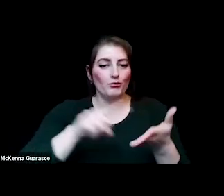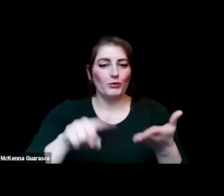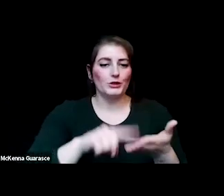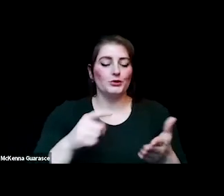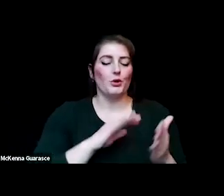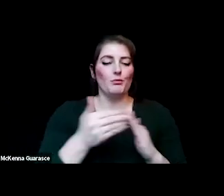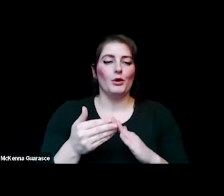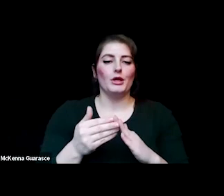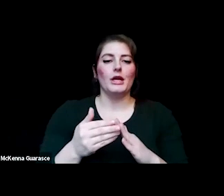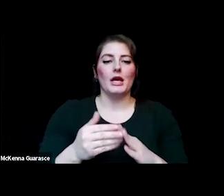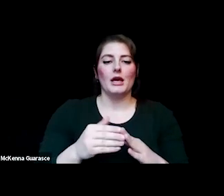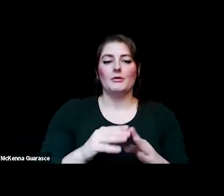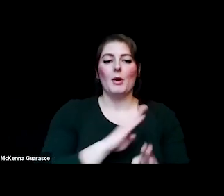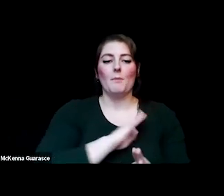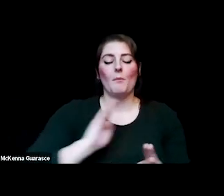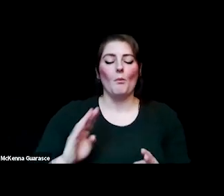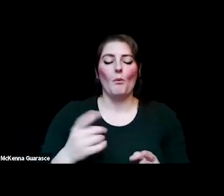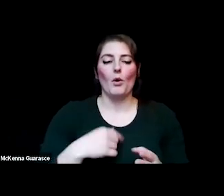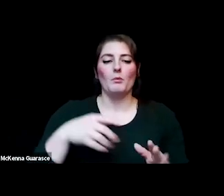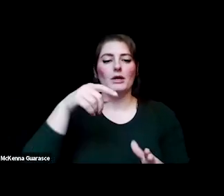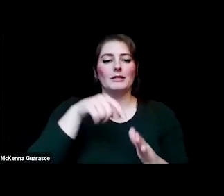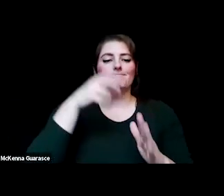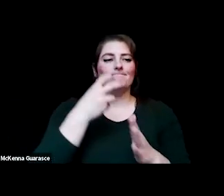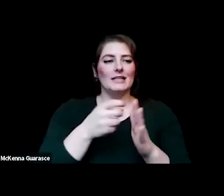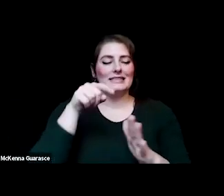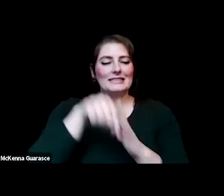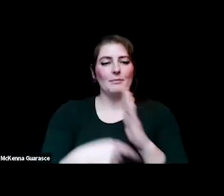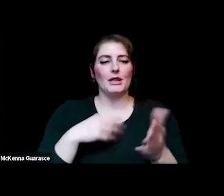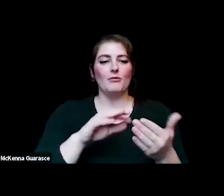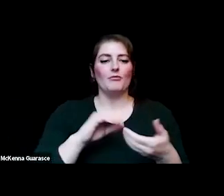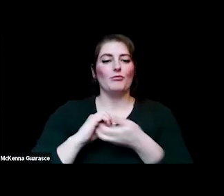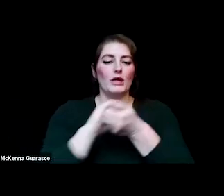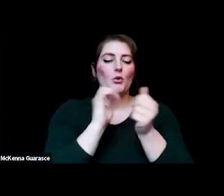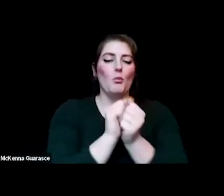y profundizando las relaciones con la comunidad que ha sido descuidada por la atención médica y la academia.